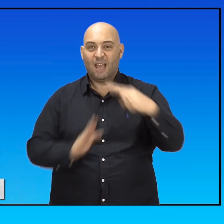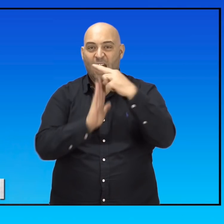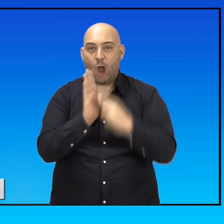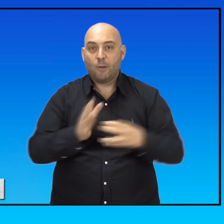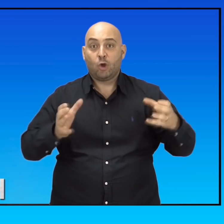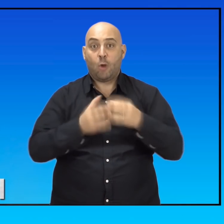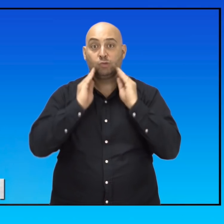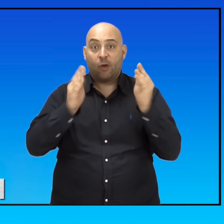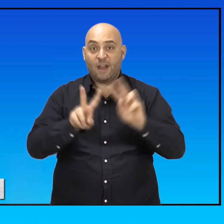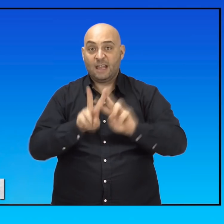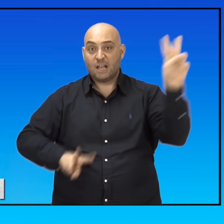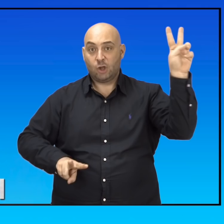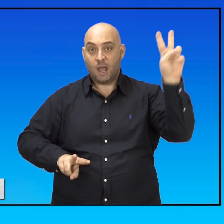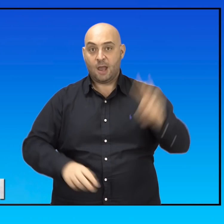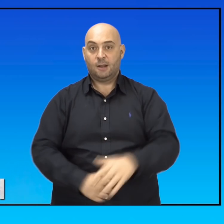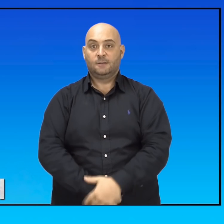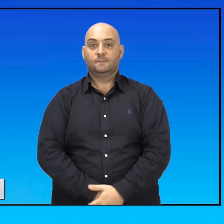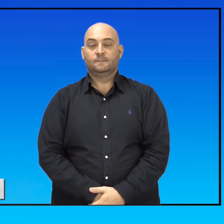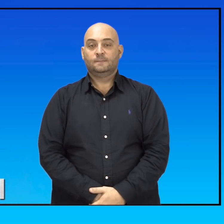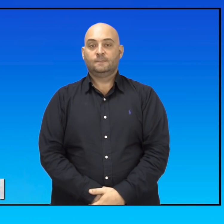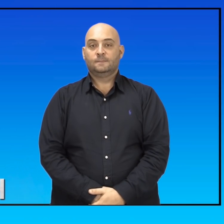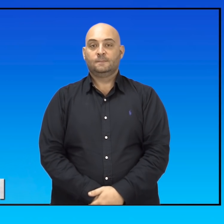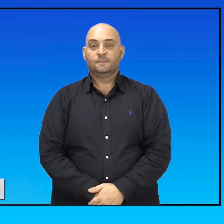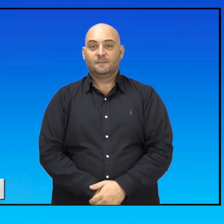il Regolamento per il Comitato Giovani Nazionale.